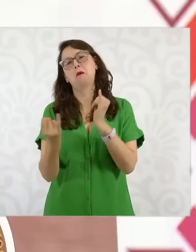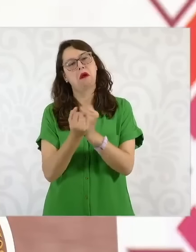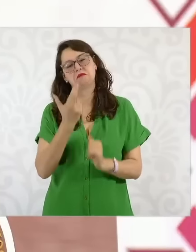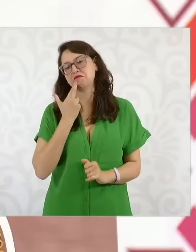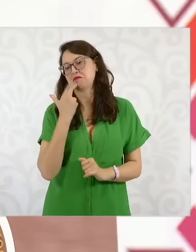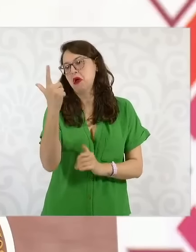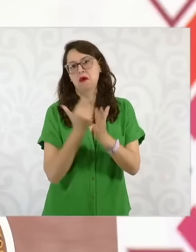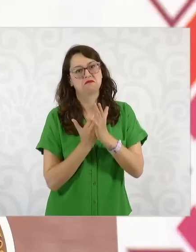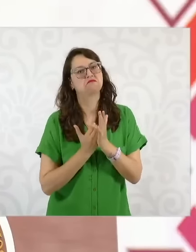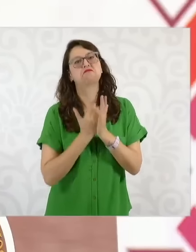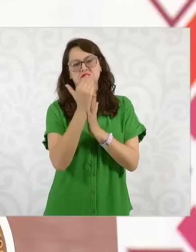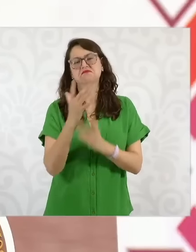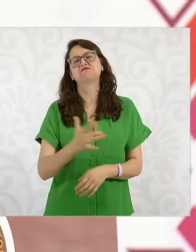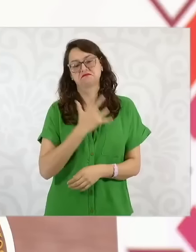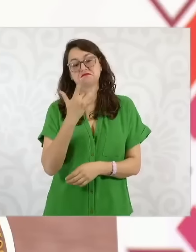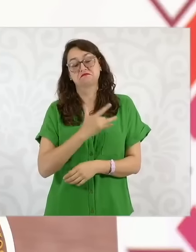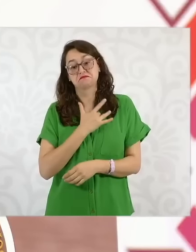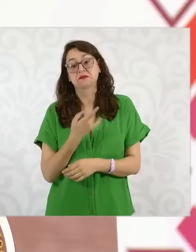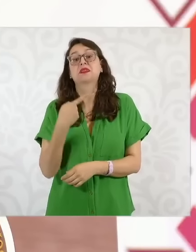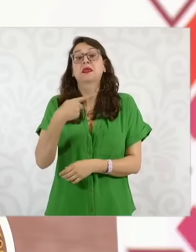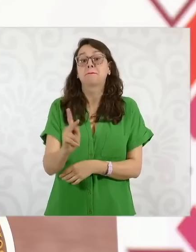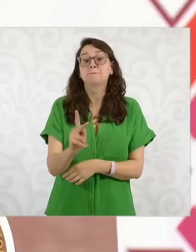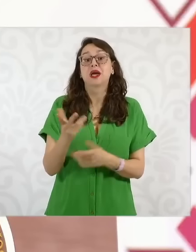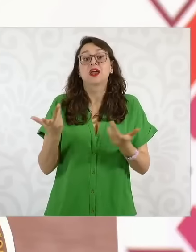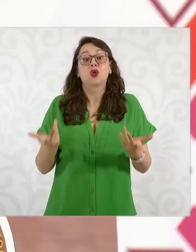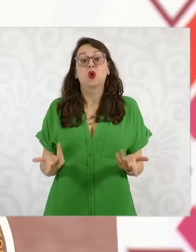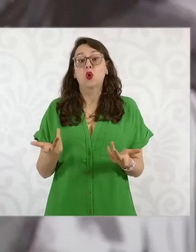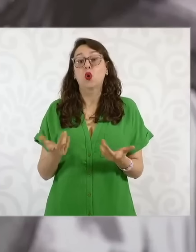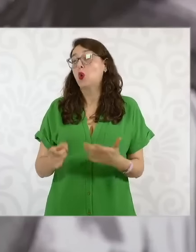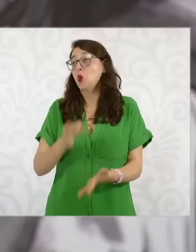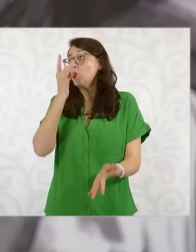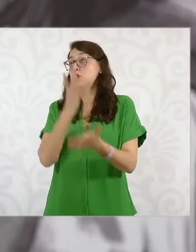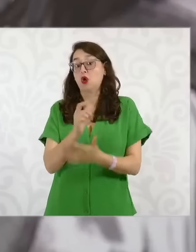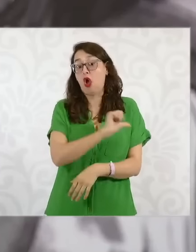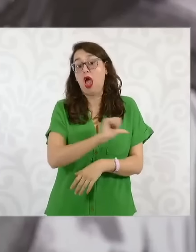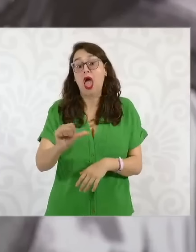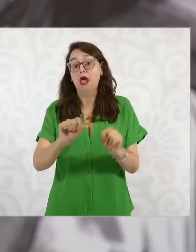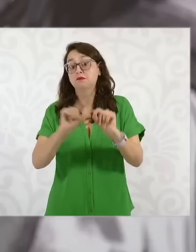pronosticado por el FMI. Pero importante destacar, no es que haya sido una reducción al al